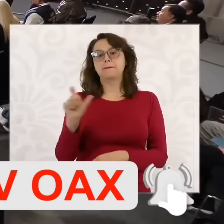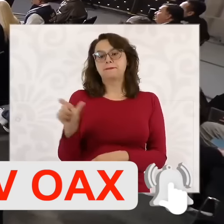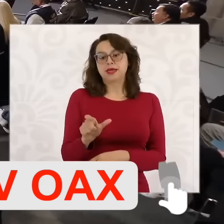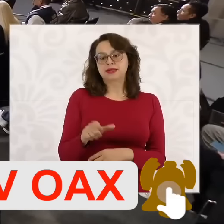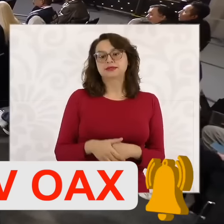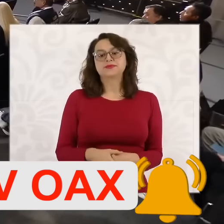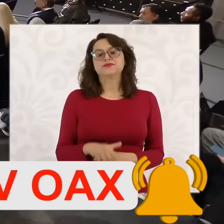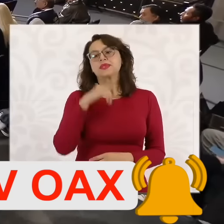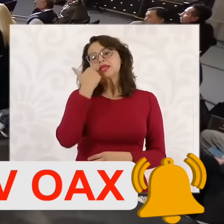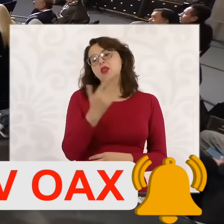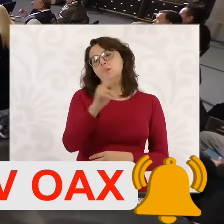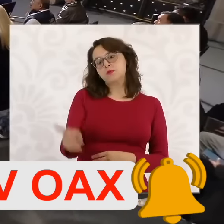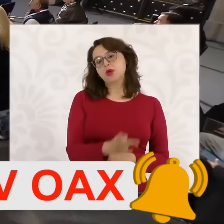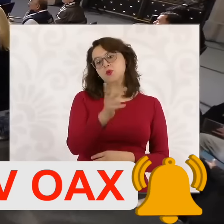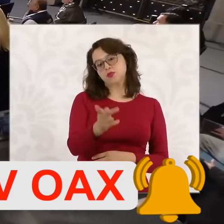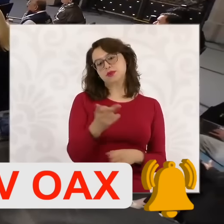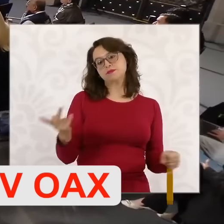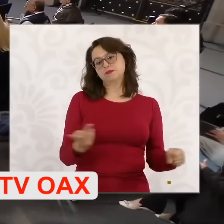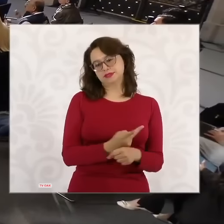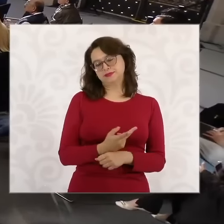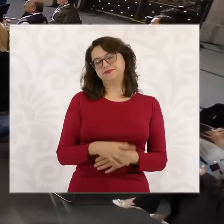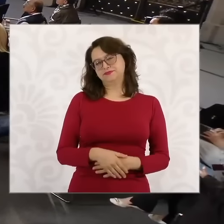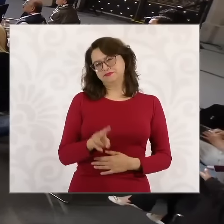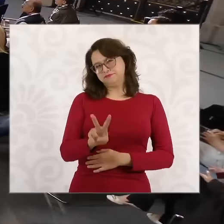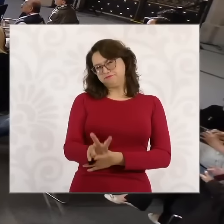porque ahora que mencionó la exposición de los agricultores, pues me llamó mucho